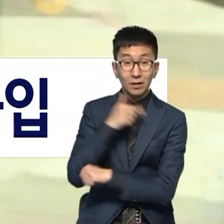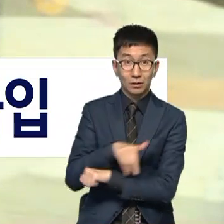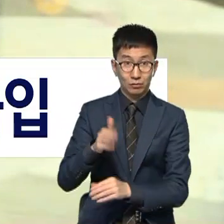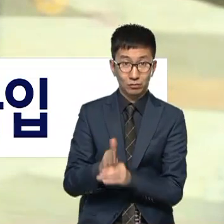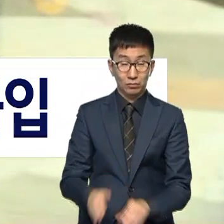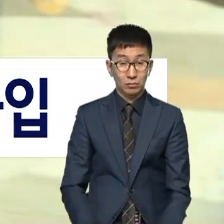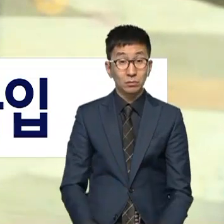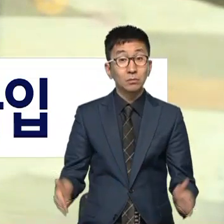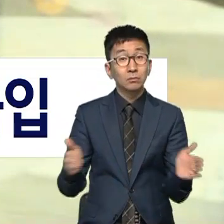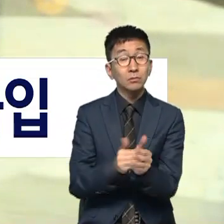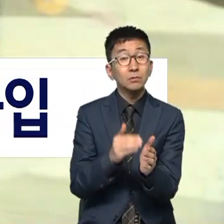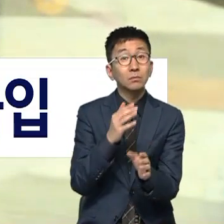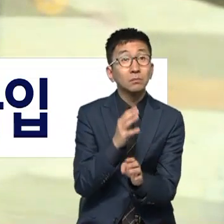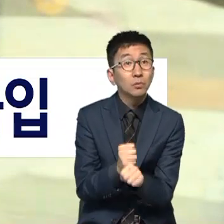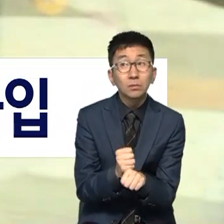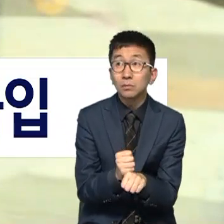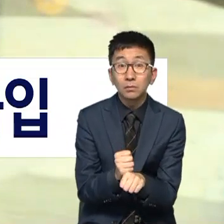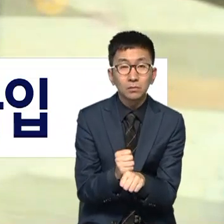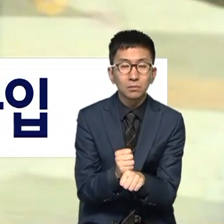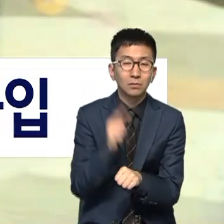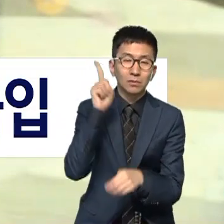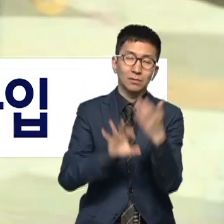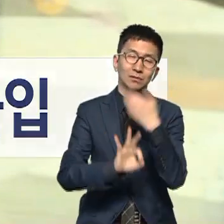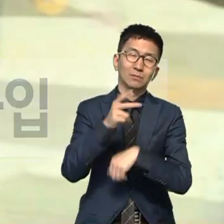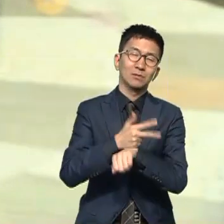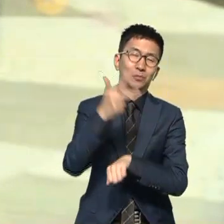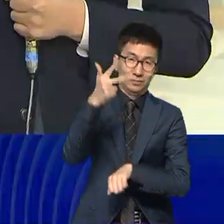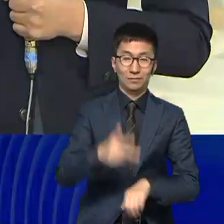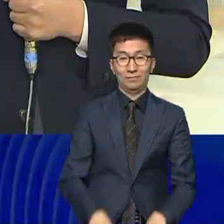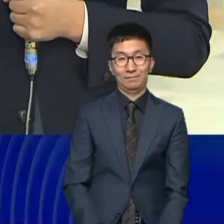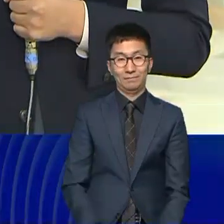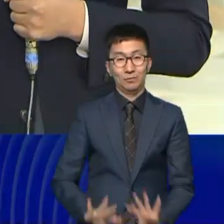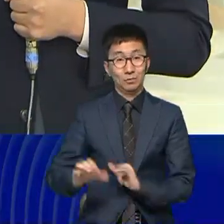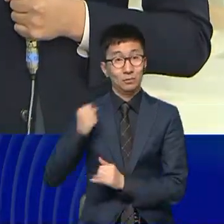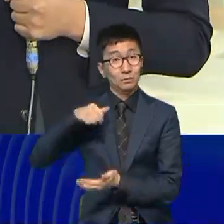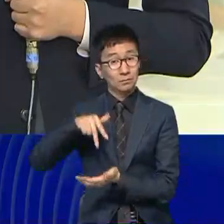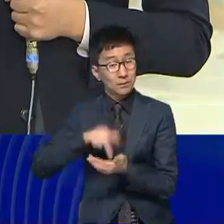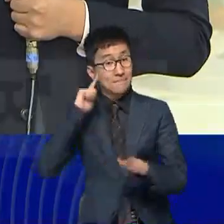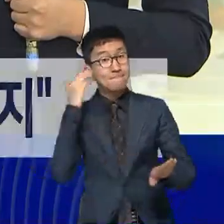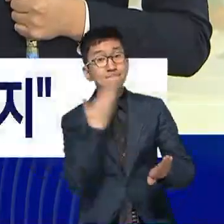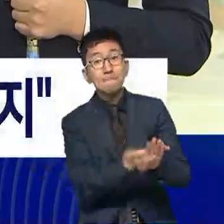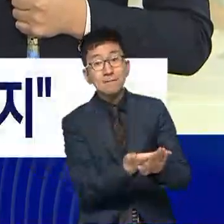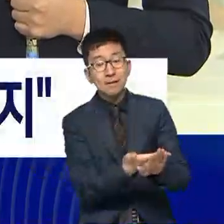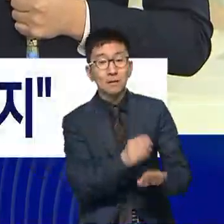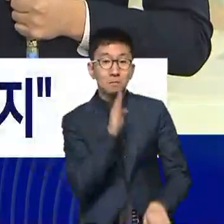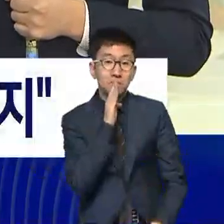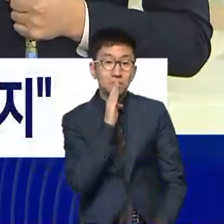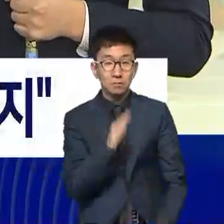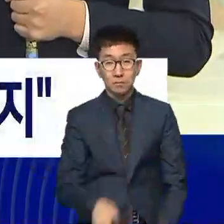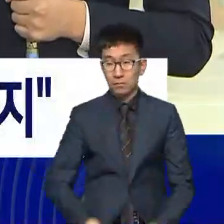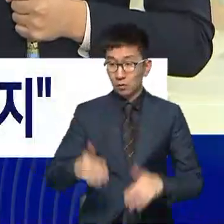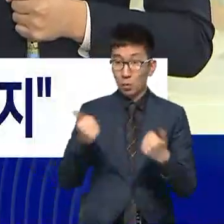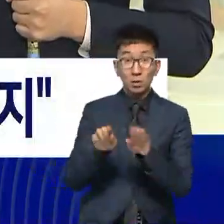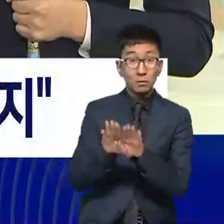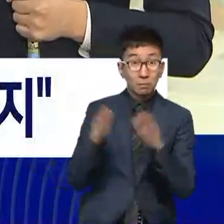의원총회를 열고 농성을 시작할 예정인데 농성은 내일 아침 7시까지 밤새 이어집니다. 국민의힘이 강하게 반발하고 있지만 본회의가 열리면서 탄핵안 처리를 막을 방법은 없습니다.